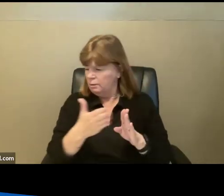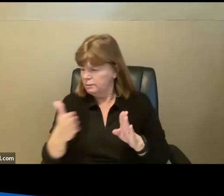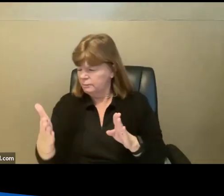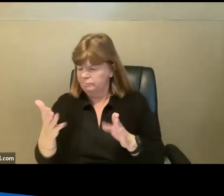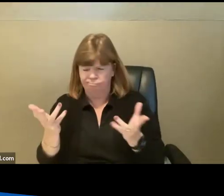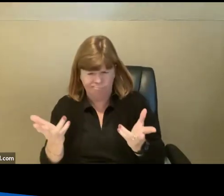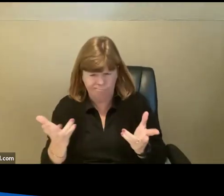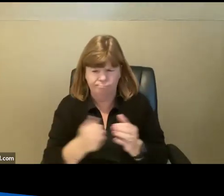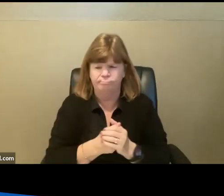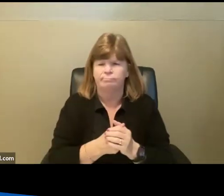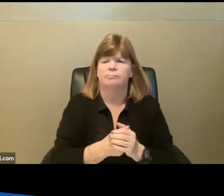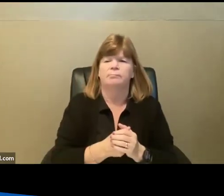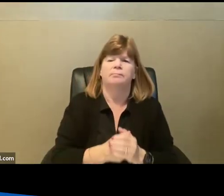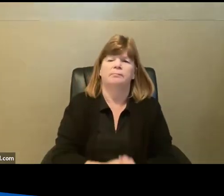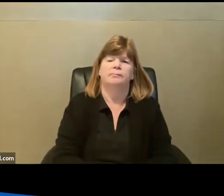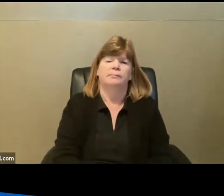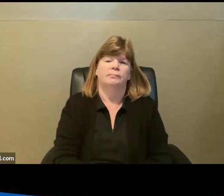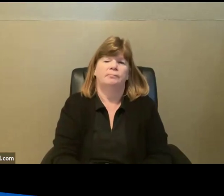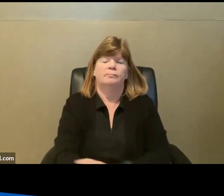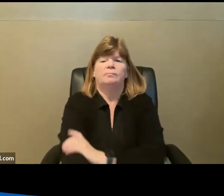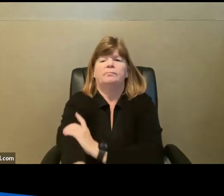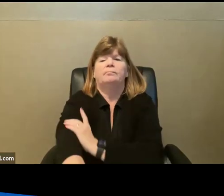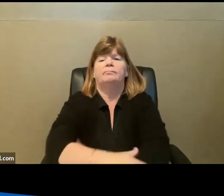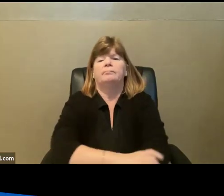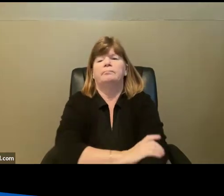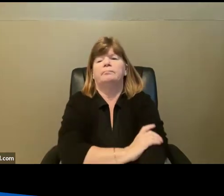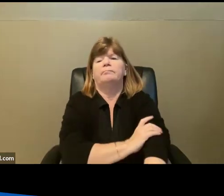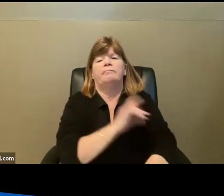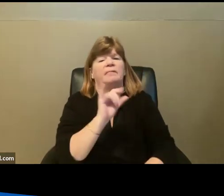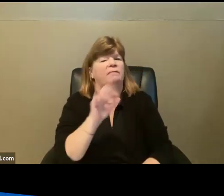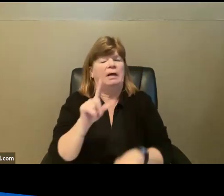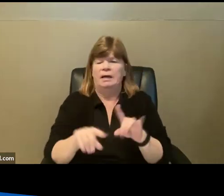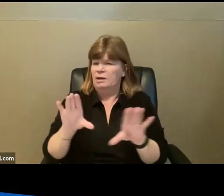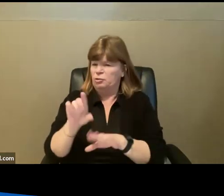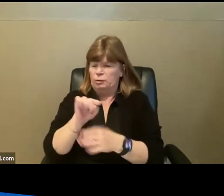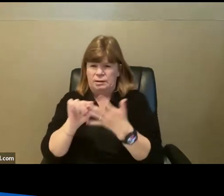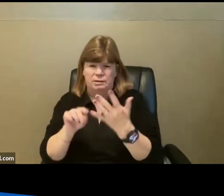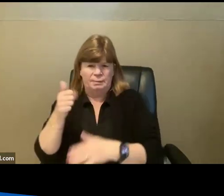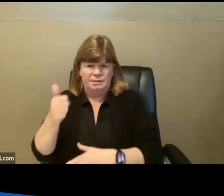O si no puede hacer estas cosas por sí solo, ¿podría ir con